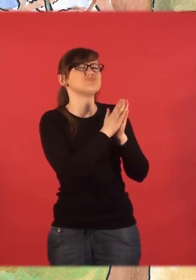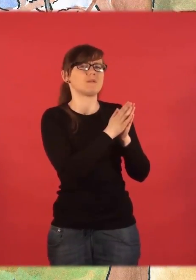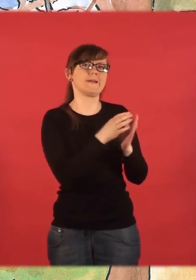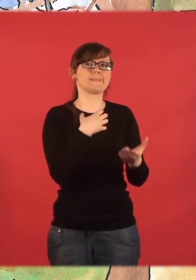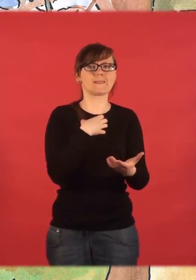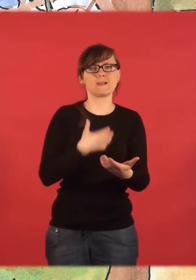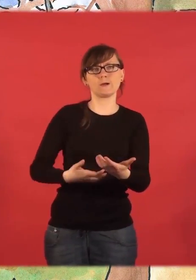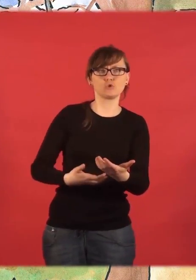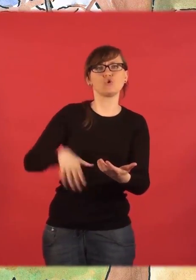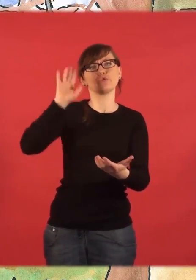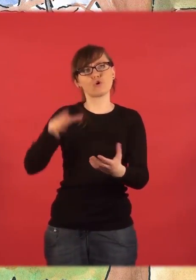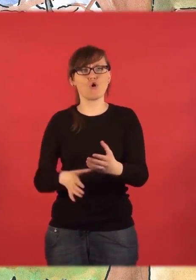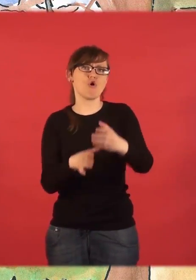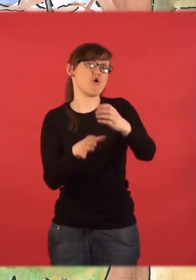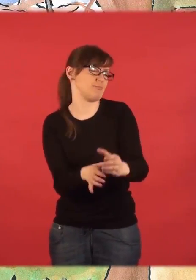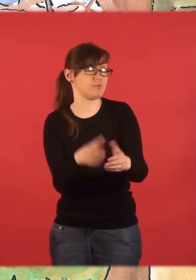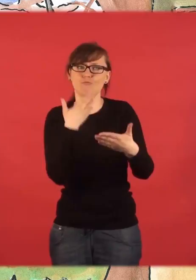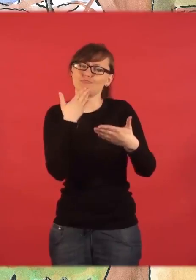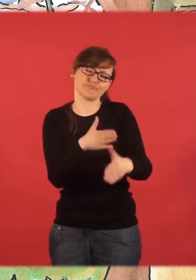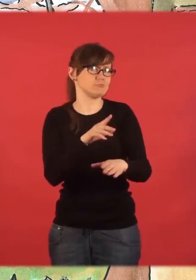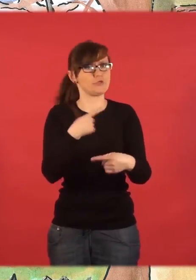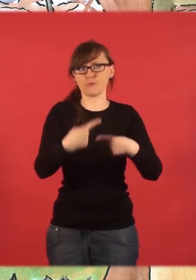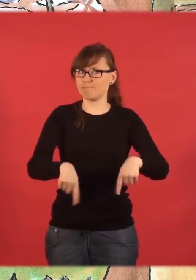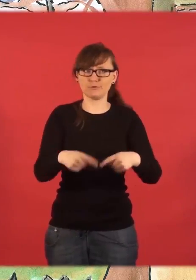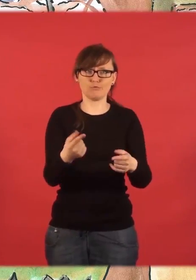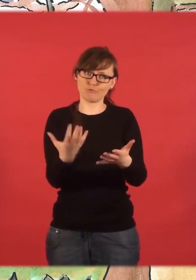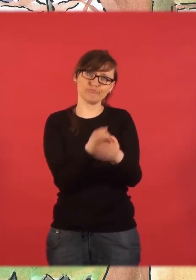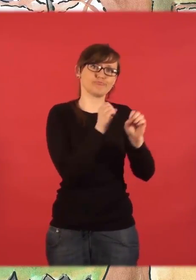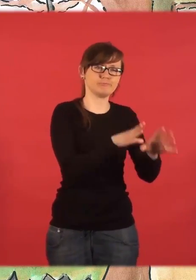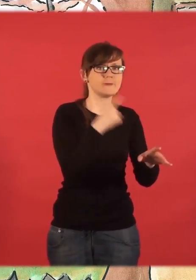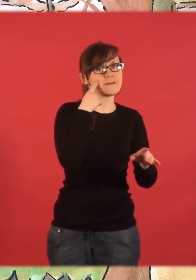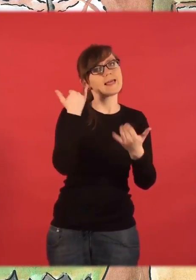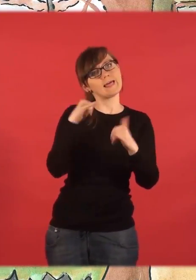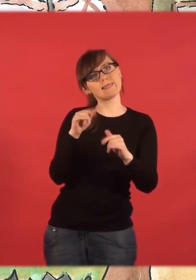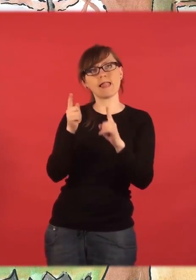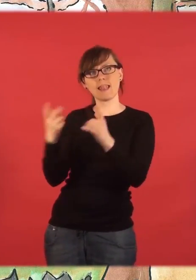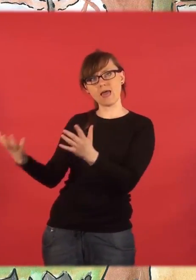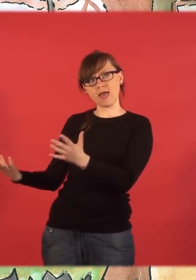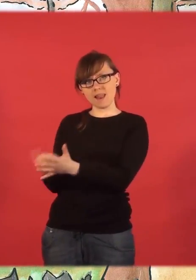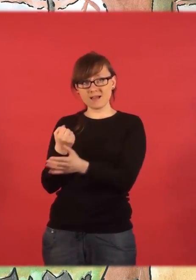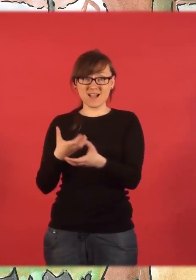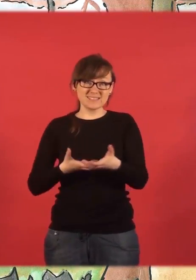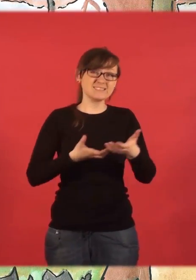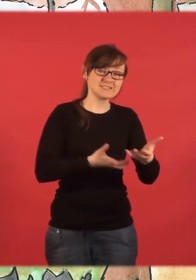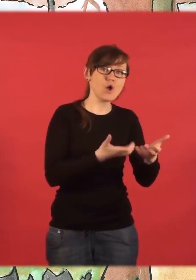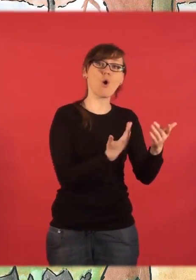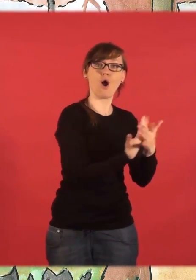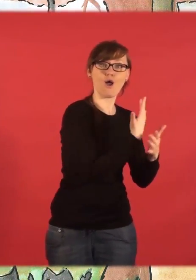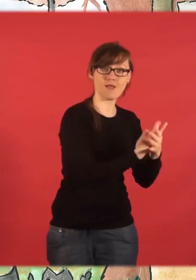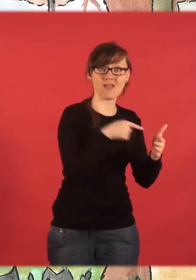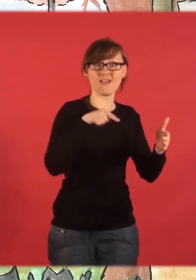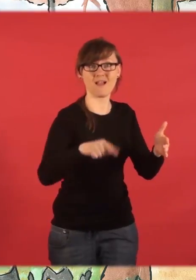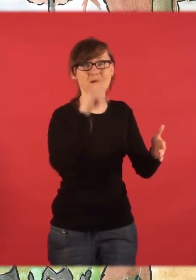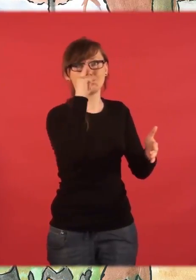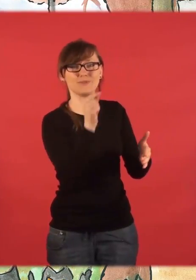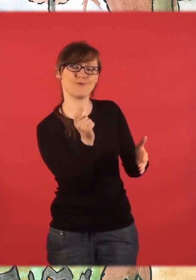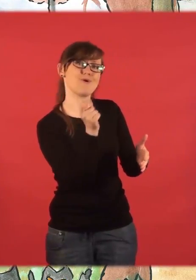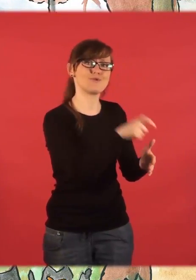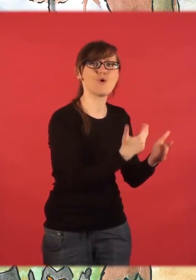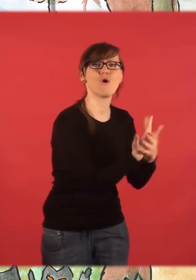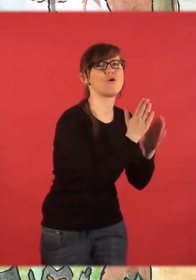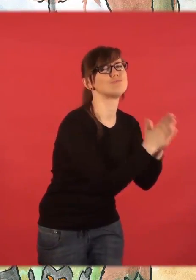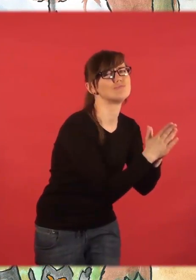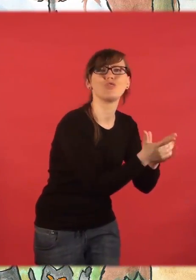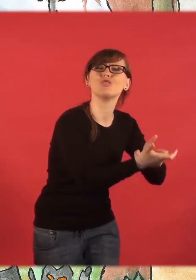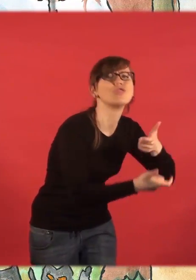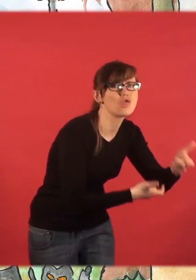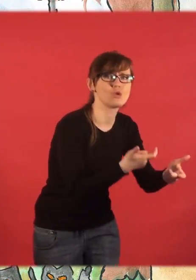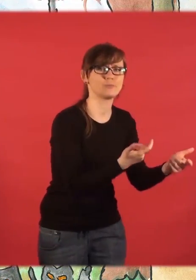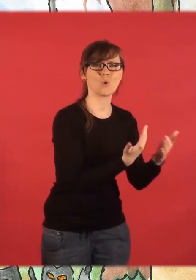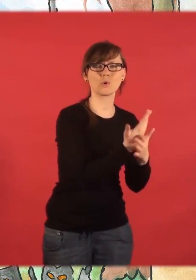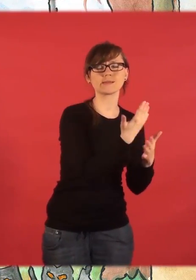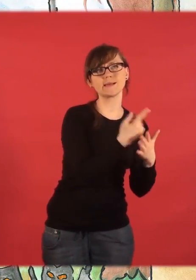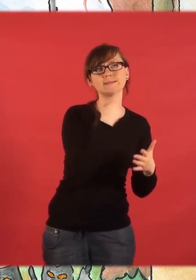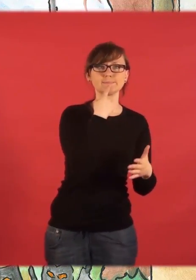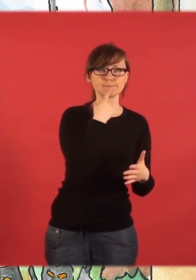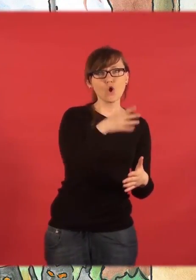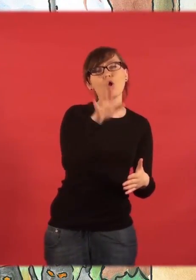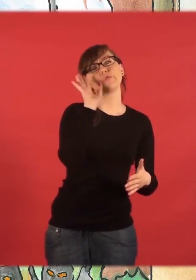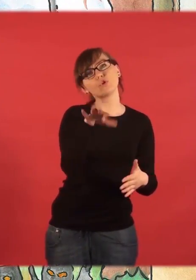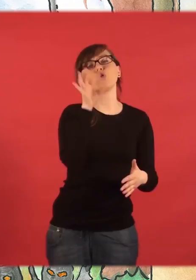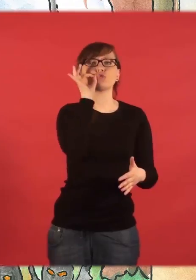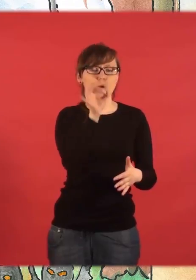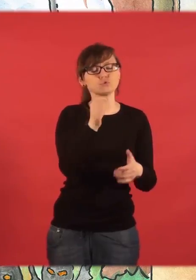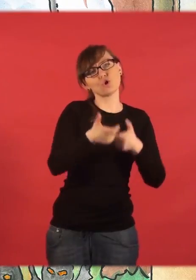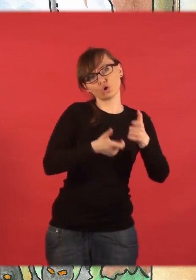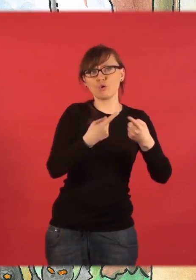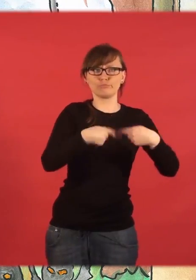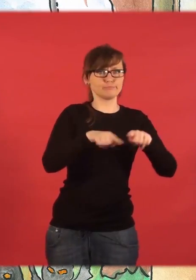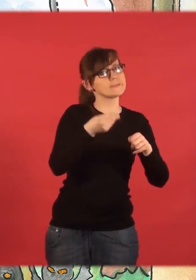Na szczęście tego nie zrobił, bo żal mu było pajacyka. W zamian chciał spalić inną marionetkę - Arlekina, ale Pinokio stanął w jego obronie, chcąc oddać swoje życie.